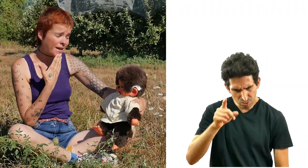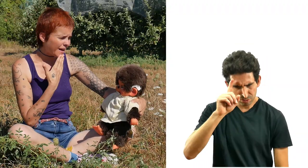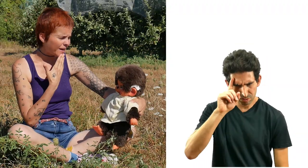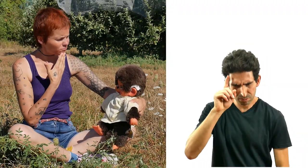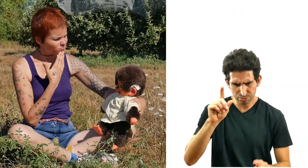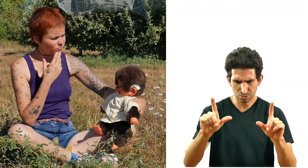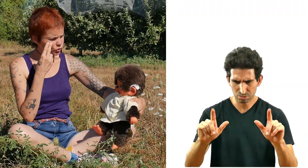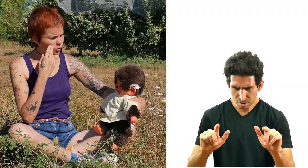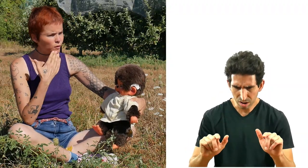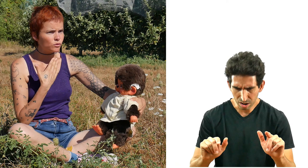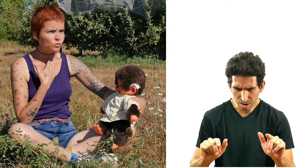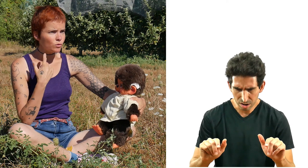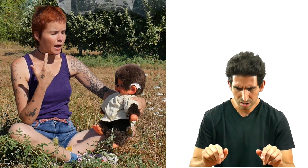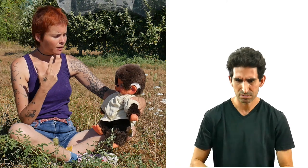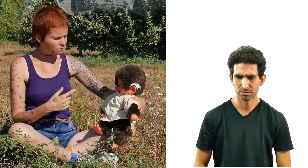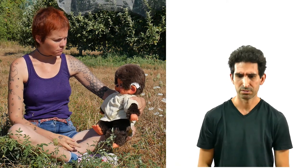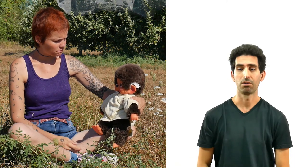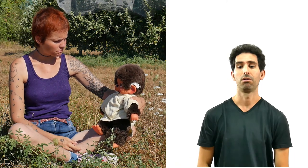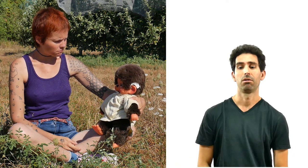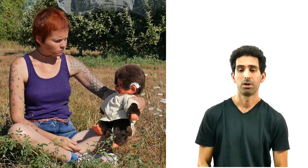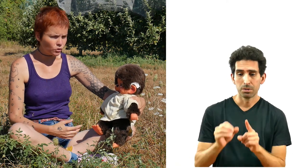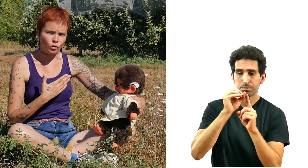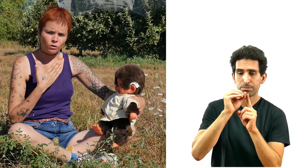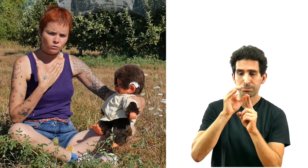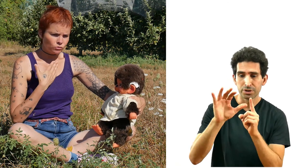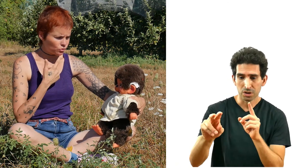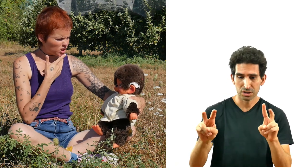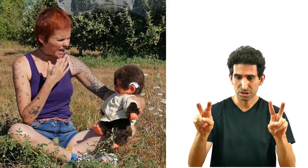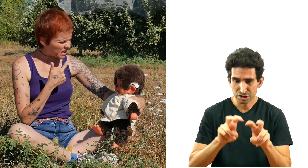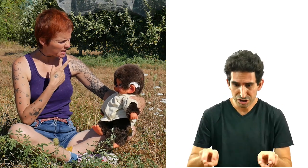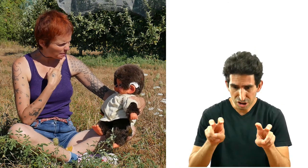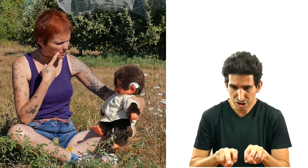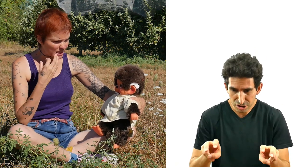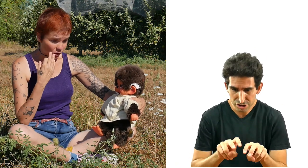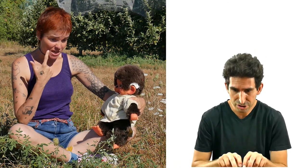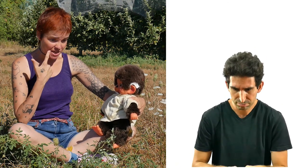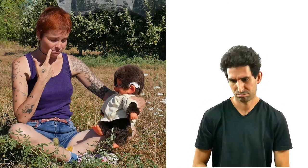Mais que fais-tu là ? Tu cherches des pissenlits ?